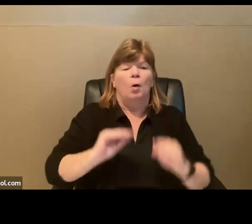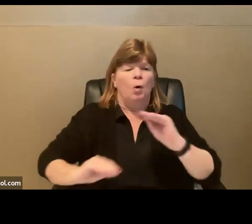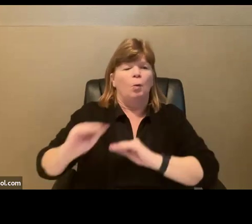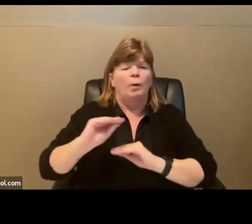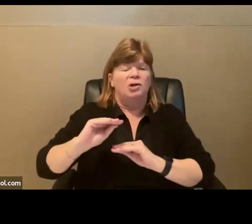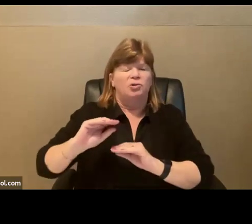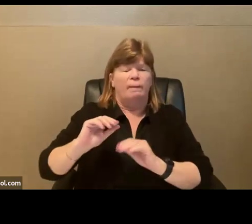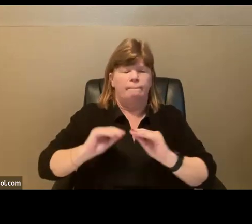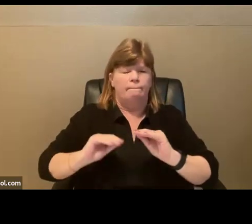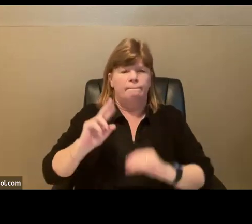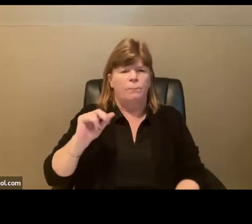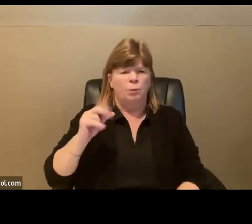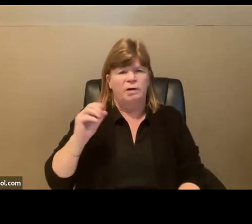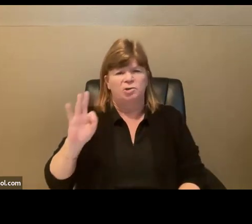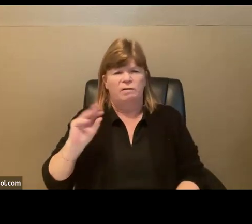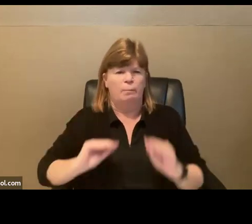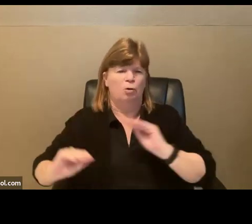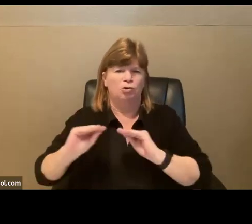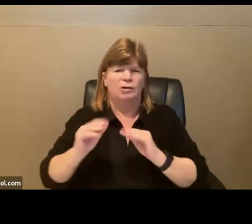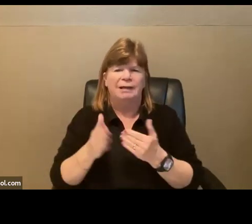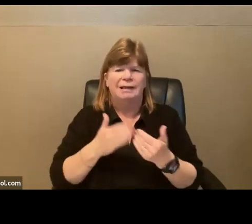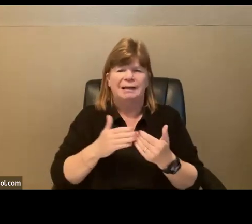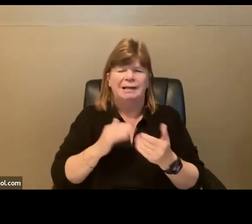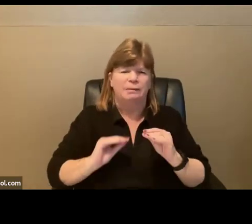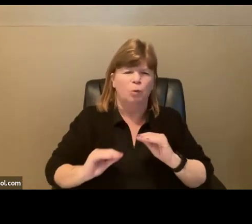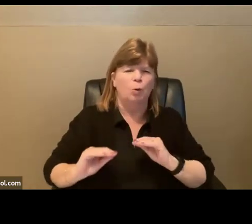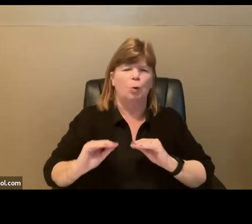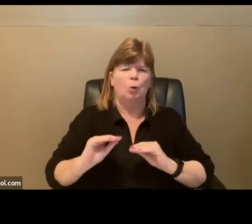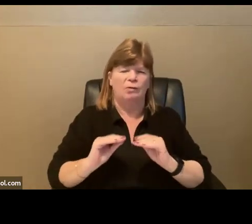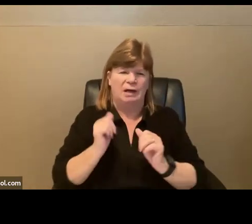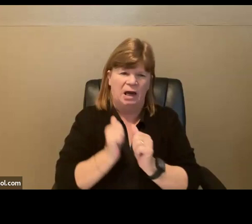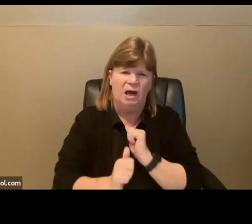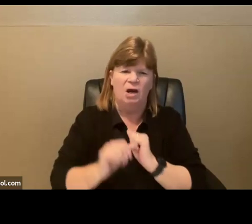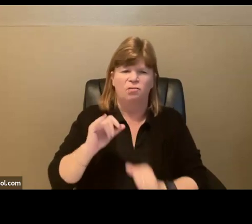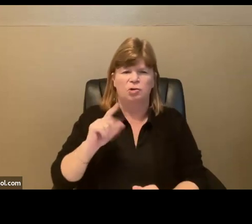Mover muy suavemente cada articulación de ese cuerpo y puedes buscar y